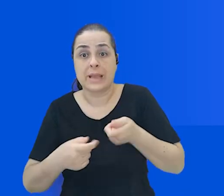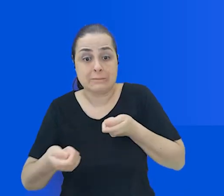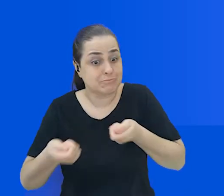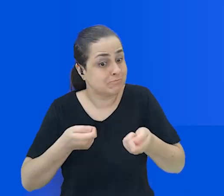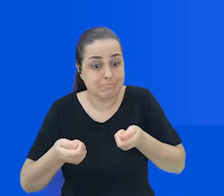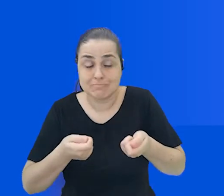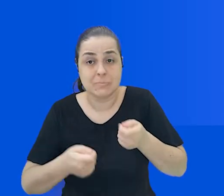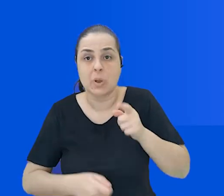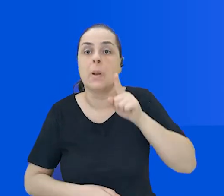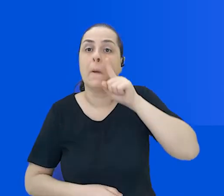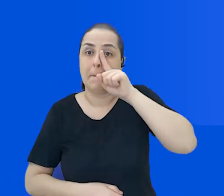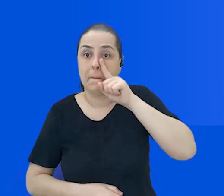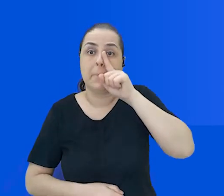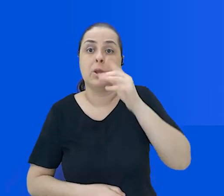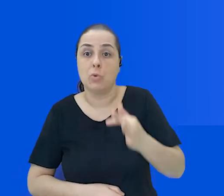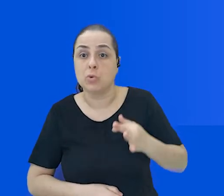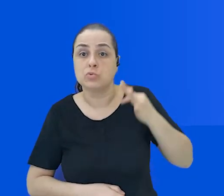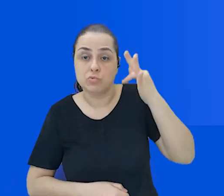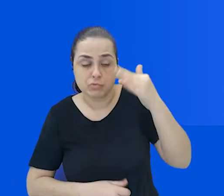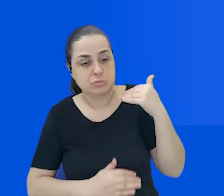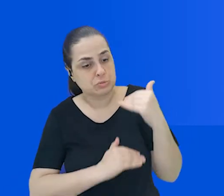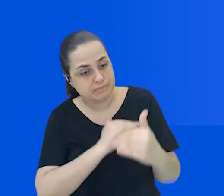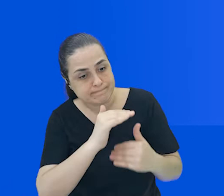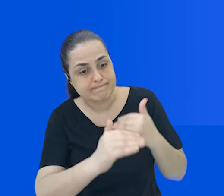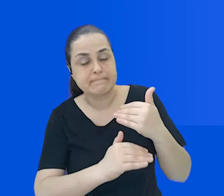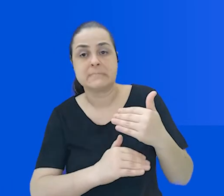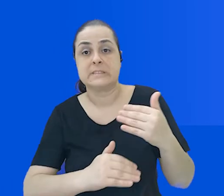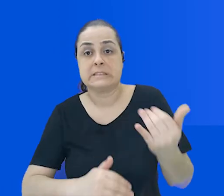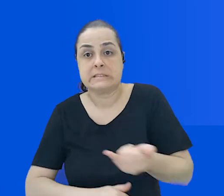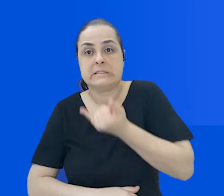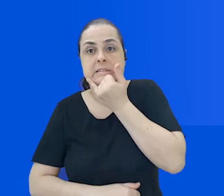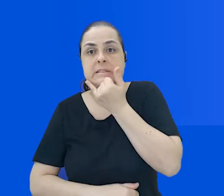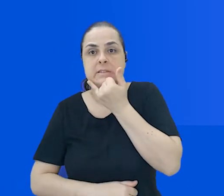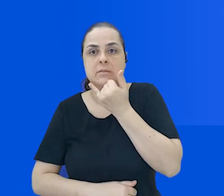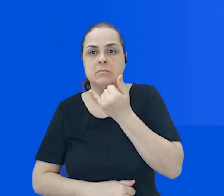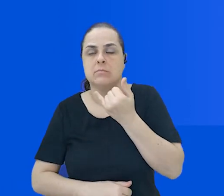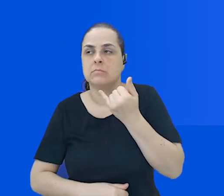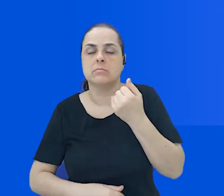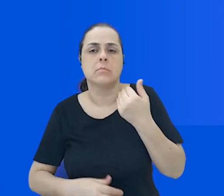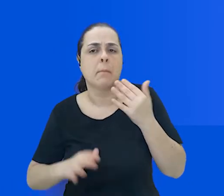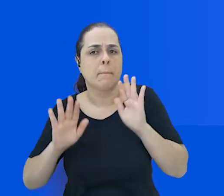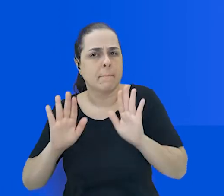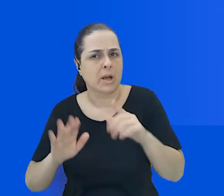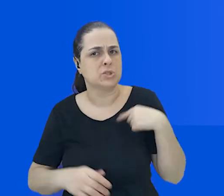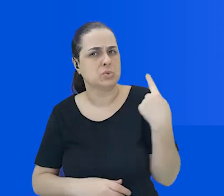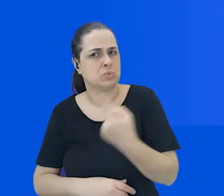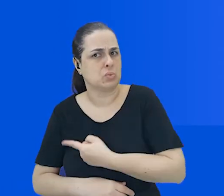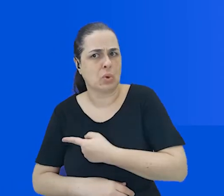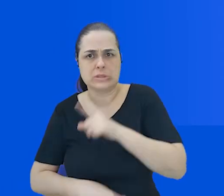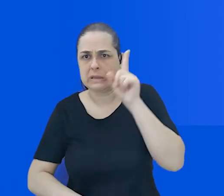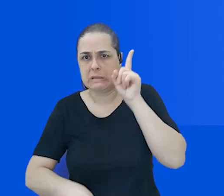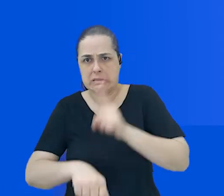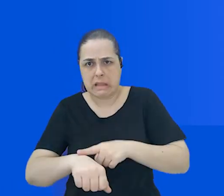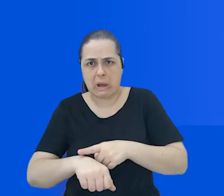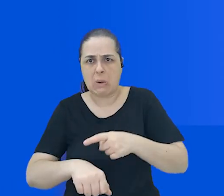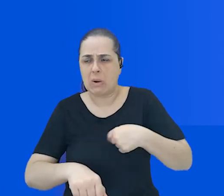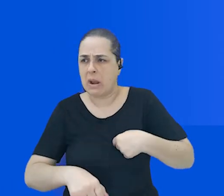Então eu sempre falo em busca de espaços de confiança, então não significa que da noite para o dia. Então agora a gente vai falar tudo que pensa no trabalho